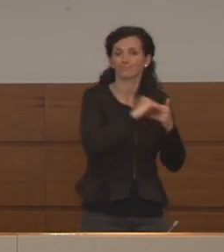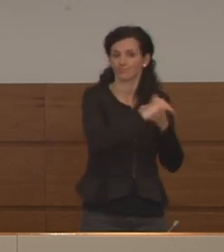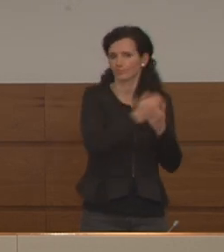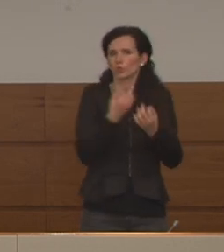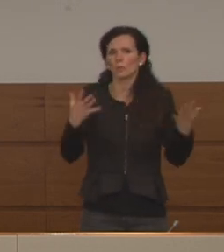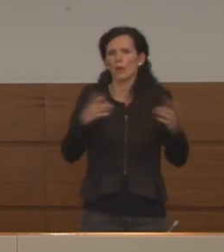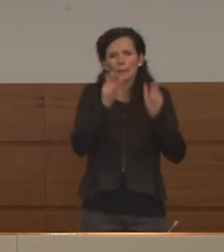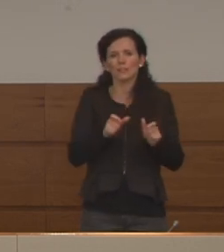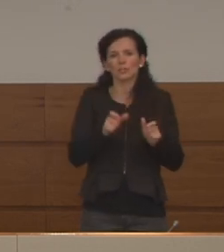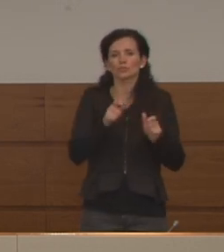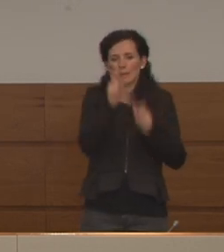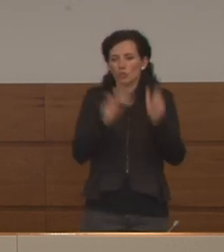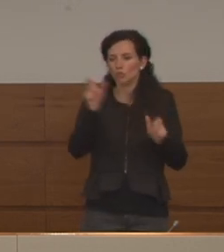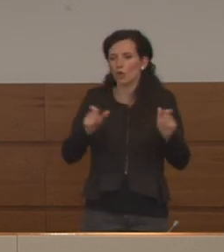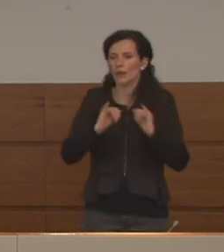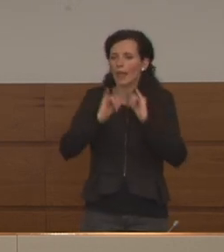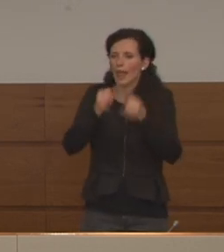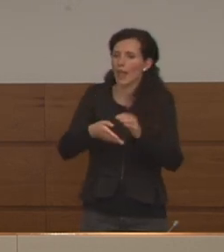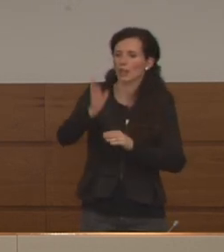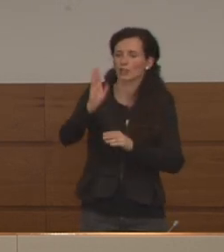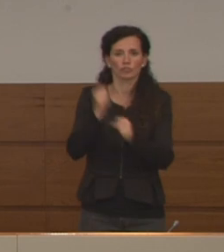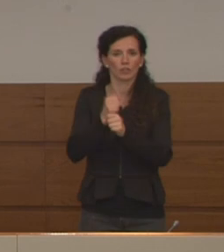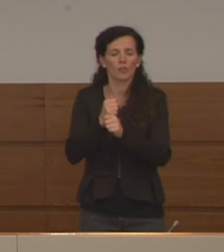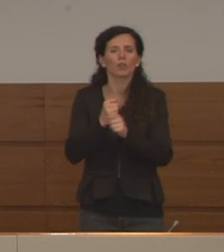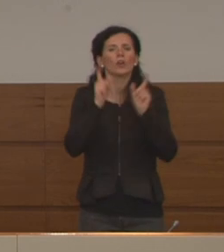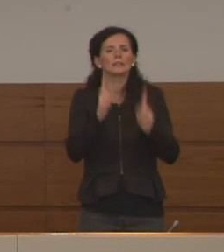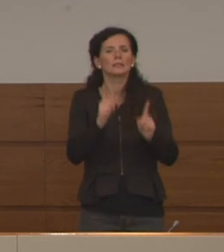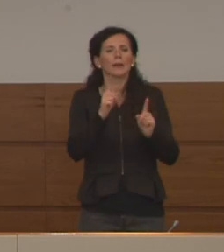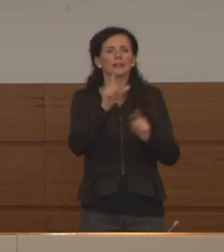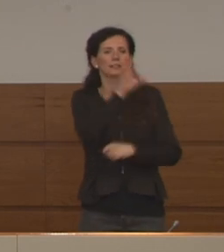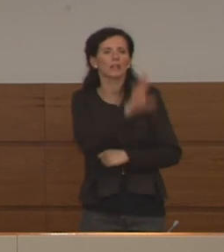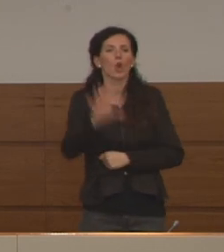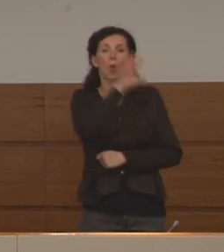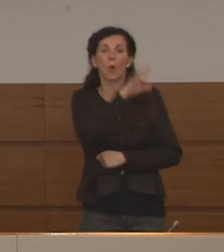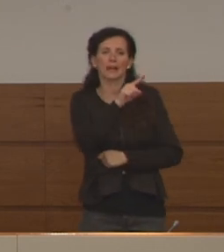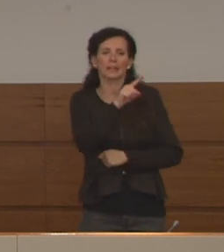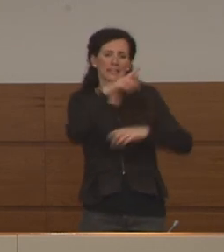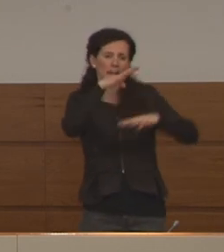struttura, vista l'architettura della Regione, poi diventano inevitabili.